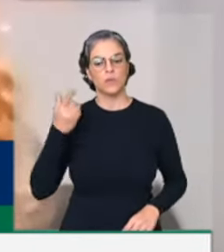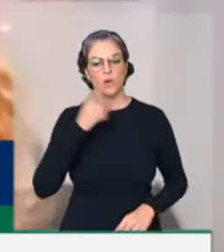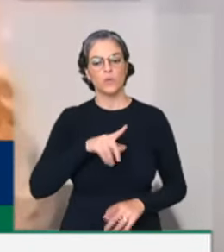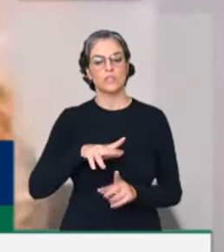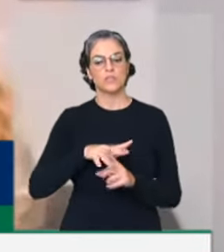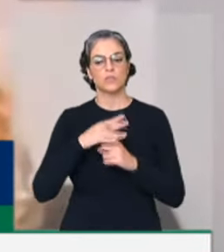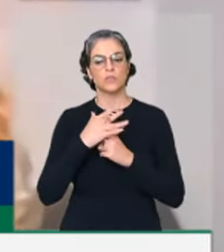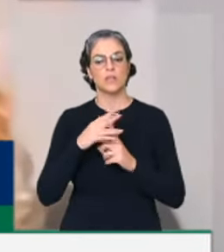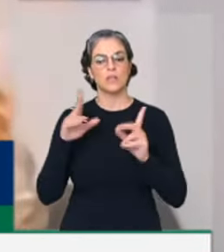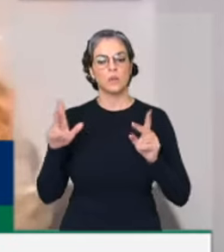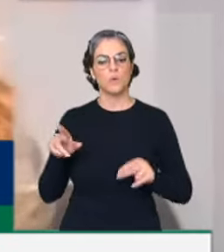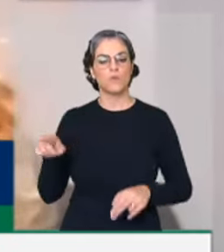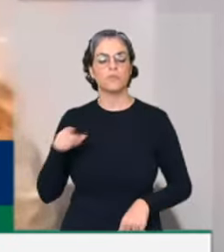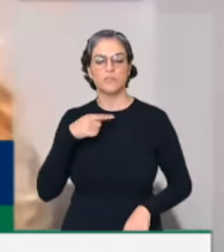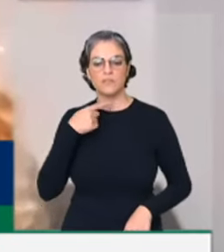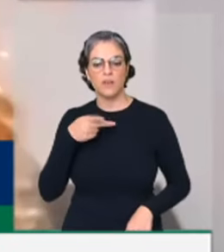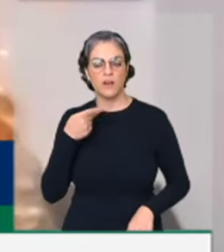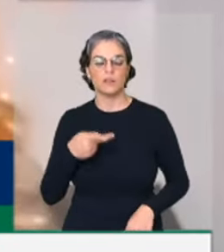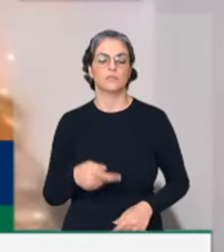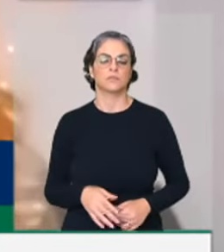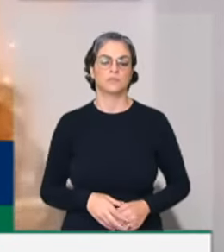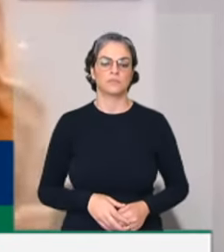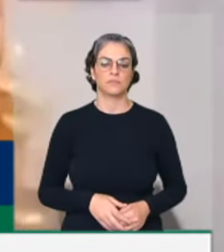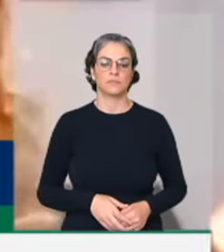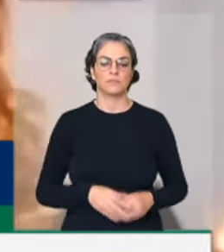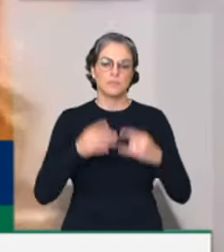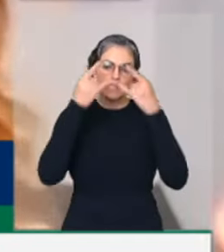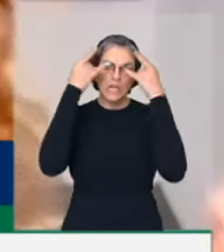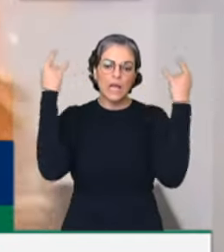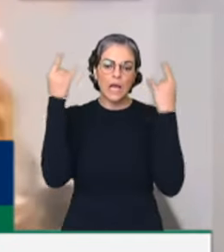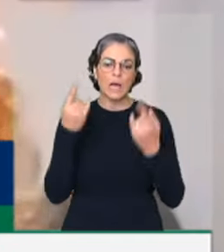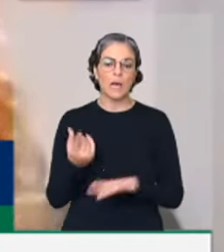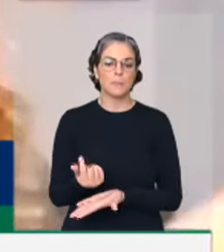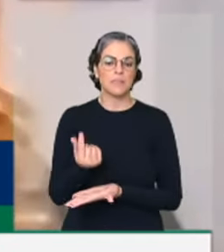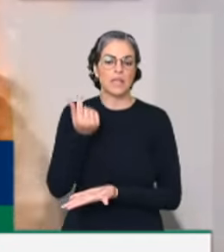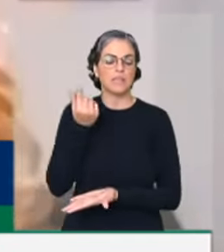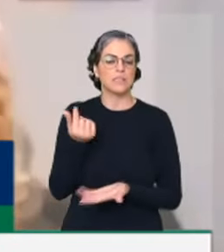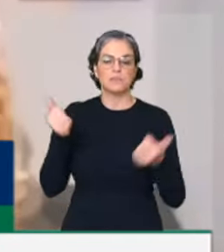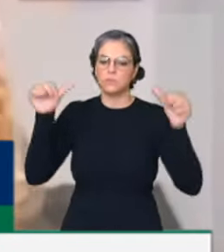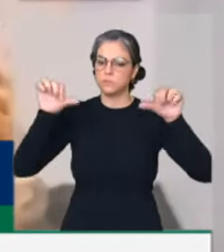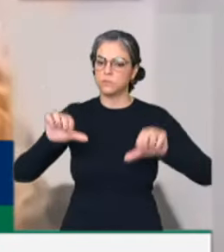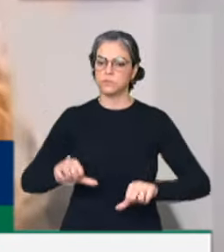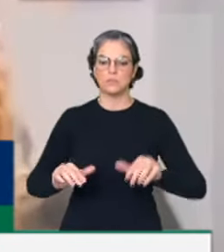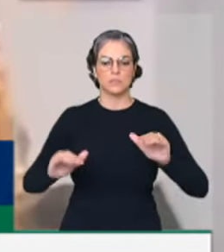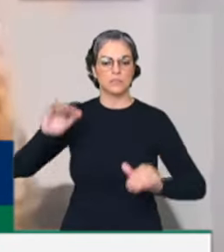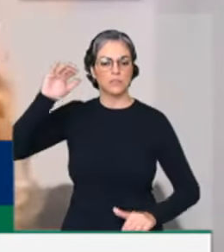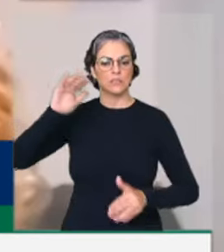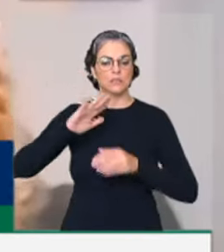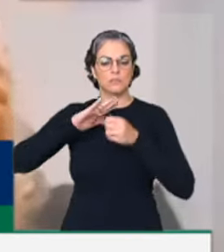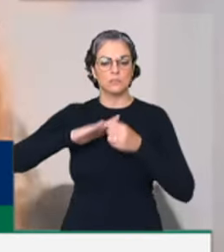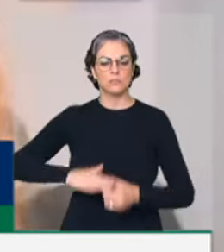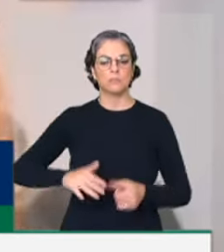DEFENDEU. SUPERAR ESSE CAPITALISMO QUE APROFUNDA A DESIGUALDADE E A OPRESSÃO E CHEGARMOS NO REGIME TÃO SOLIDÁRIO.... TÃO DA PAZ... E TÃO DA FELICIDADE QUE VOCÊ